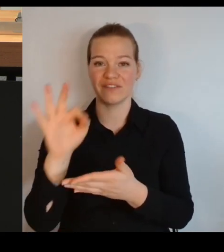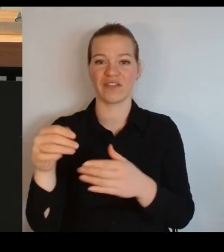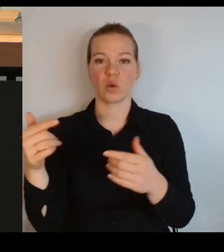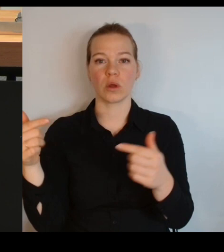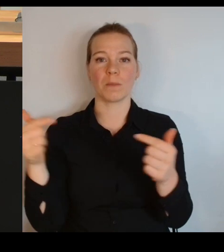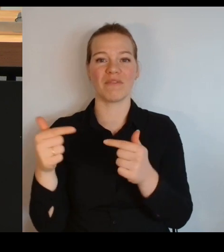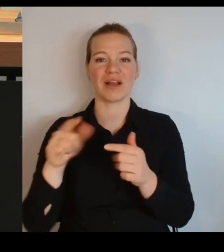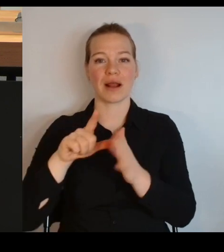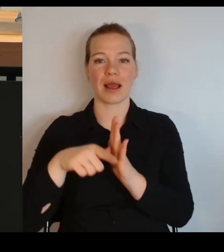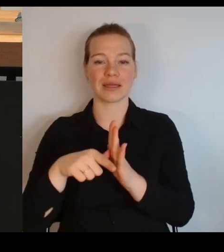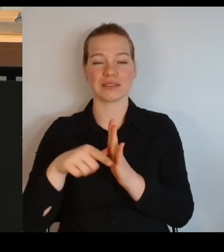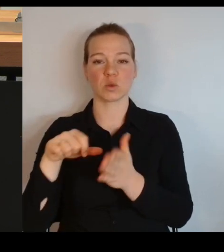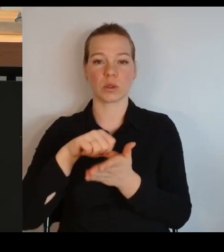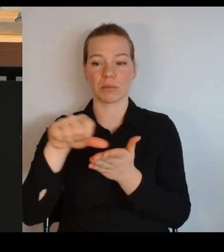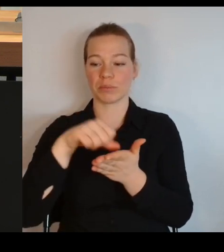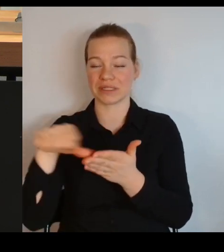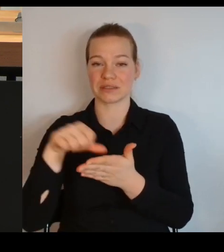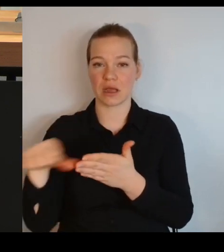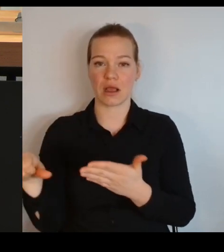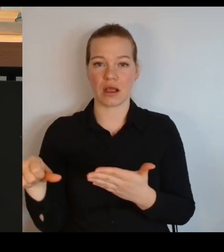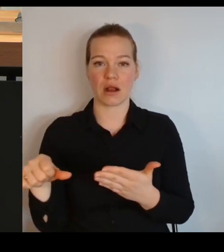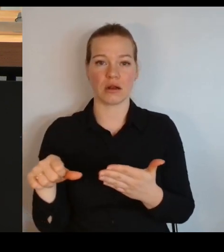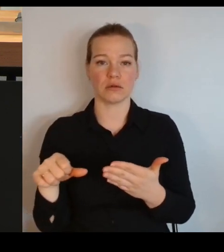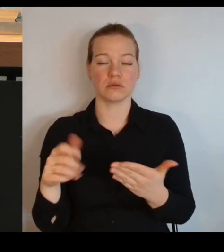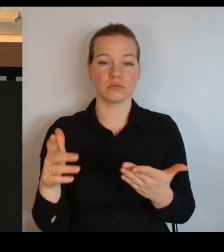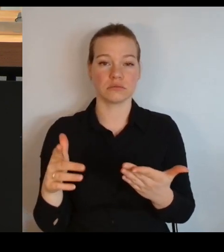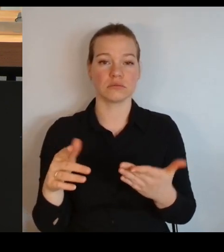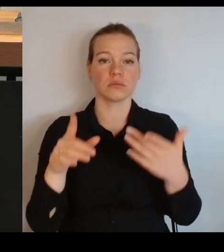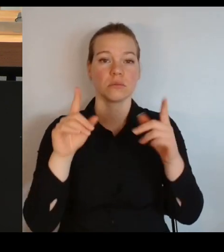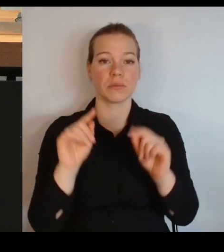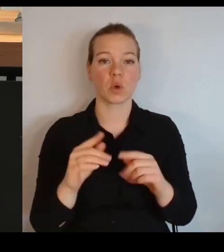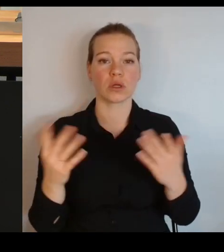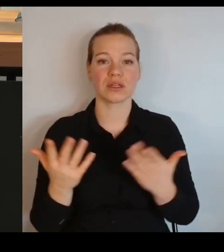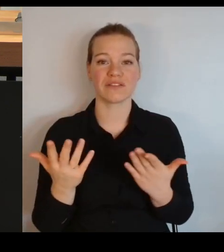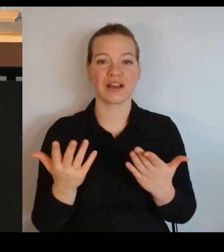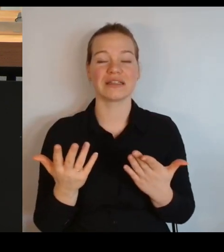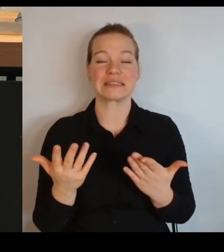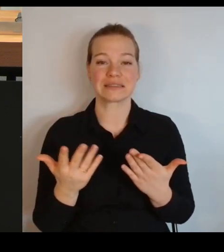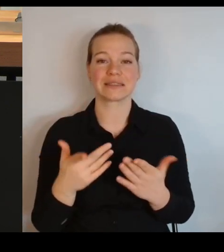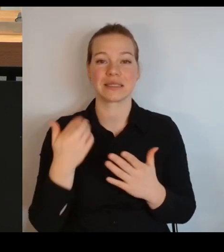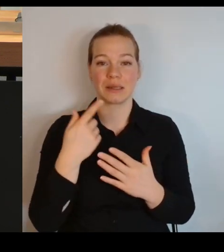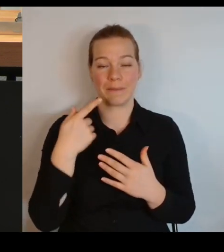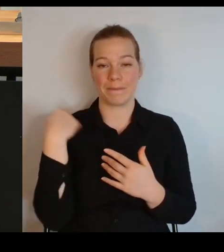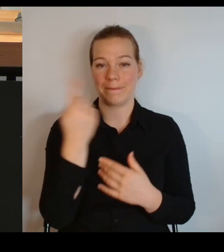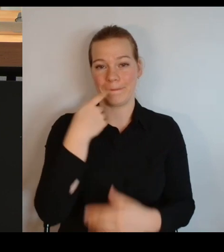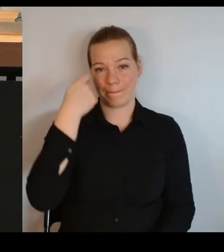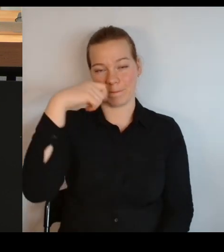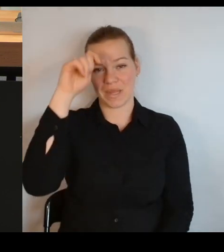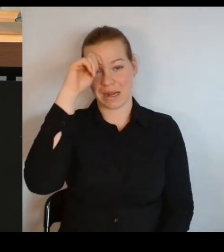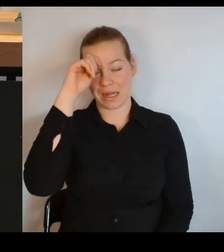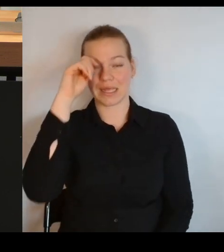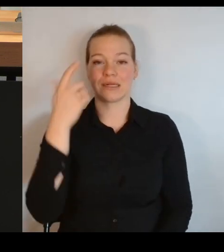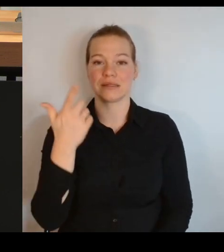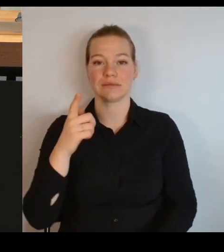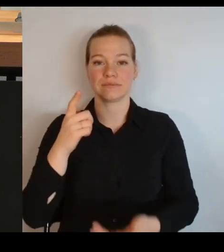entsprechende Geld aufbringen muss oder mit dem mit dem Bund eine Verständigung herbeiführt. Dass das Land Berlin ohne